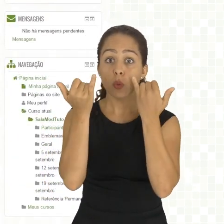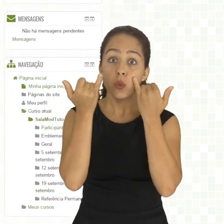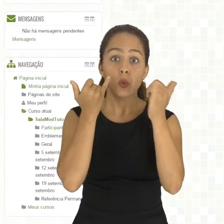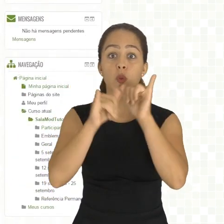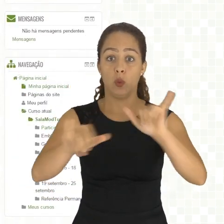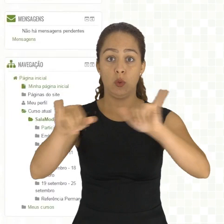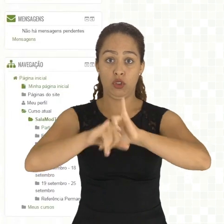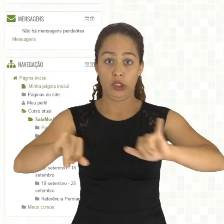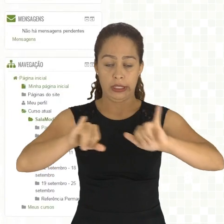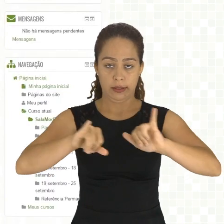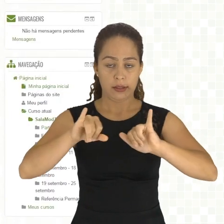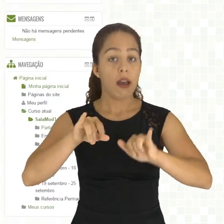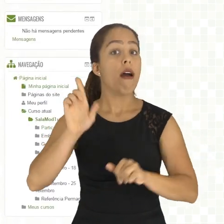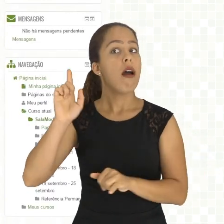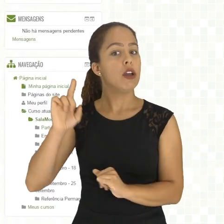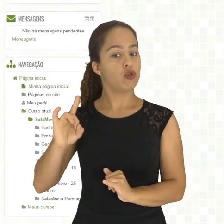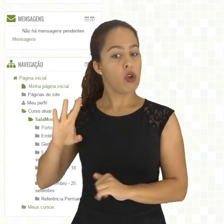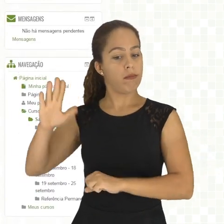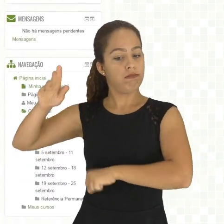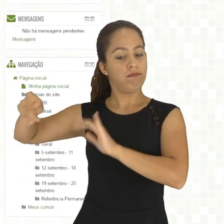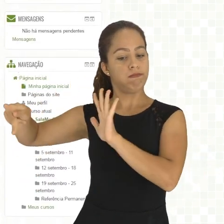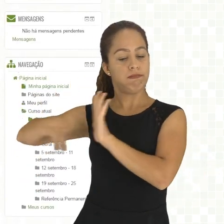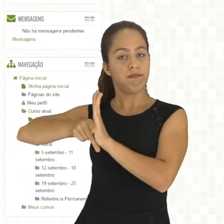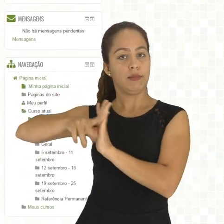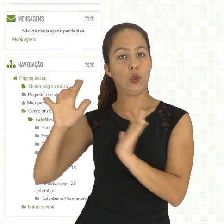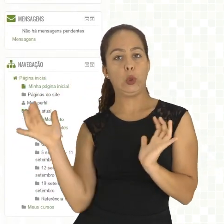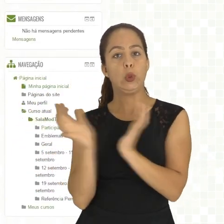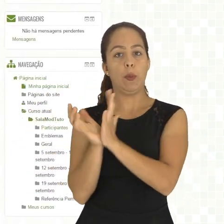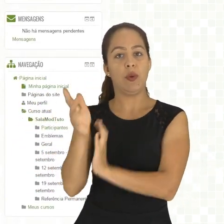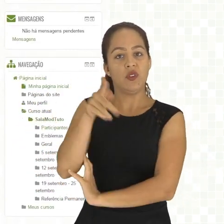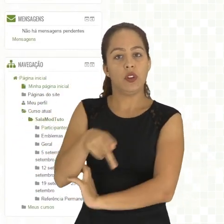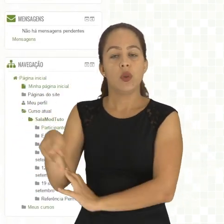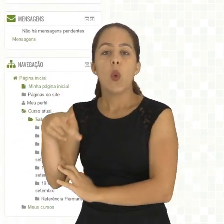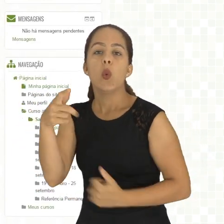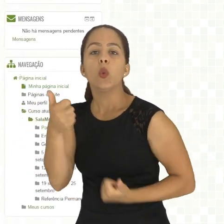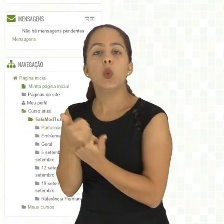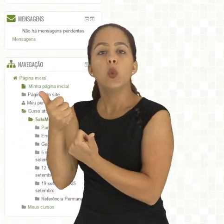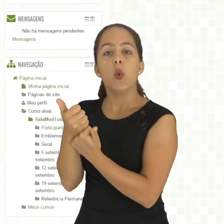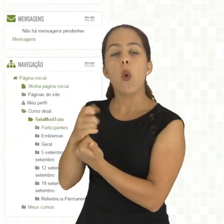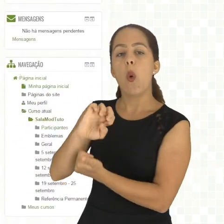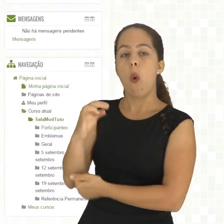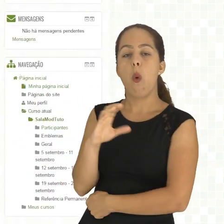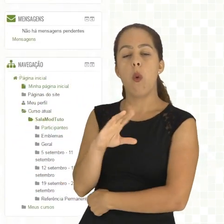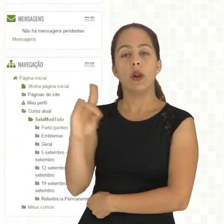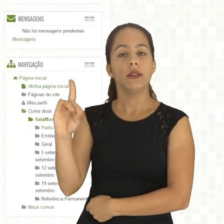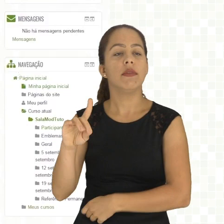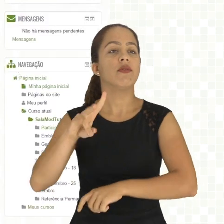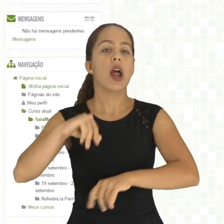um fórum onde somente a equipe do curso